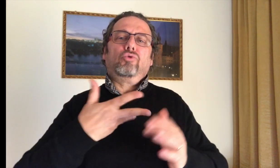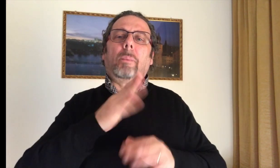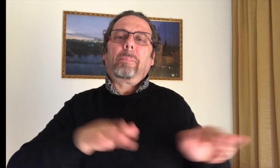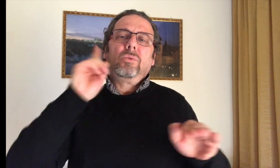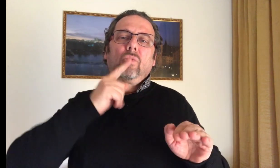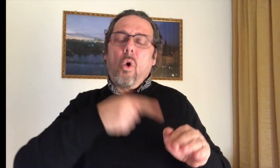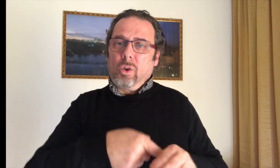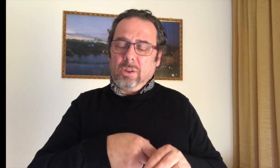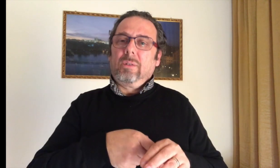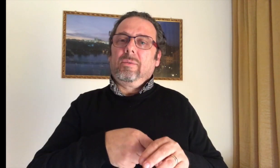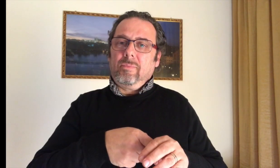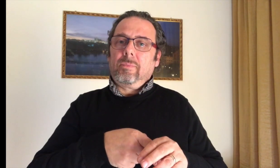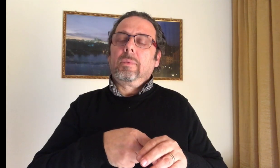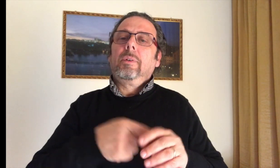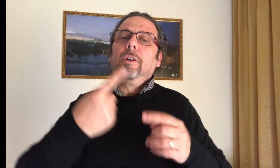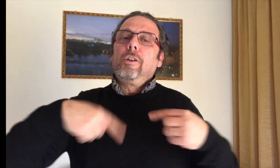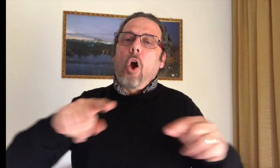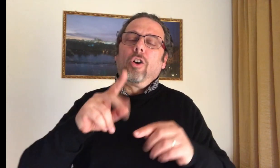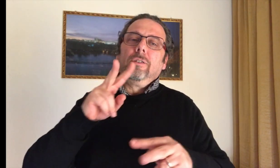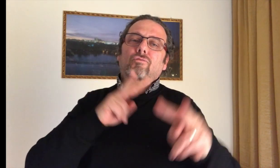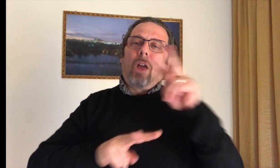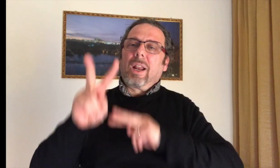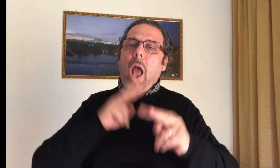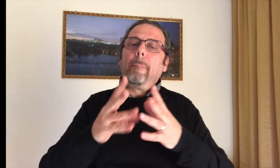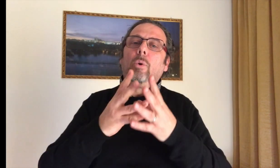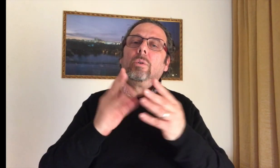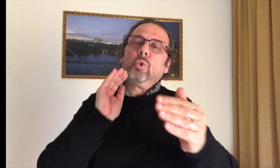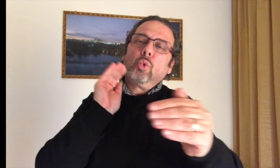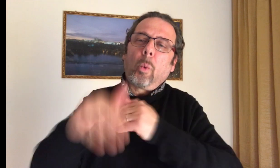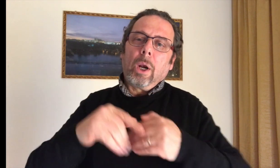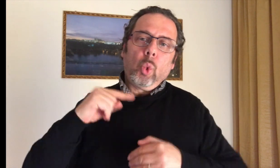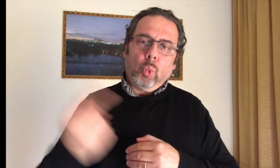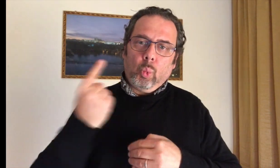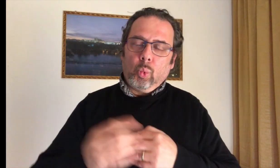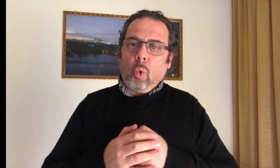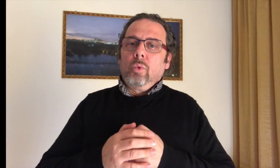Istituzioni o Autorità come il Miur e tutta la Politica, così da mettere in evidenza e far loro notare il